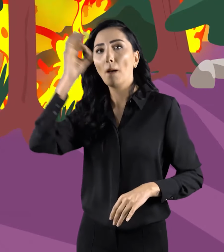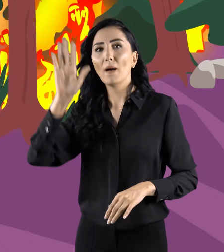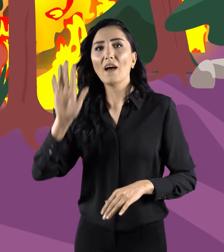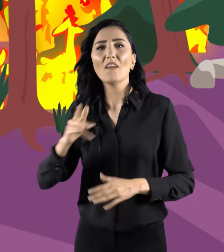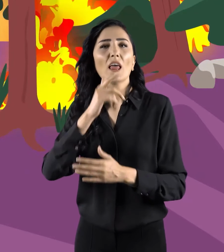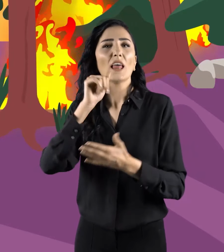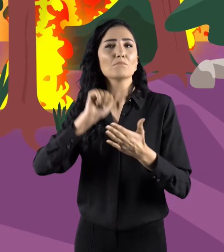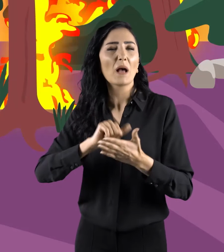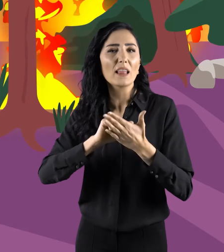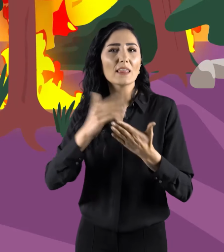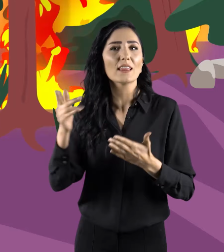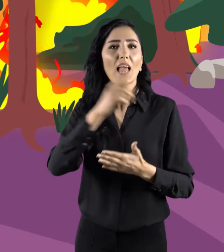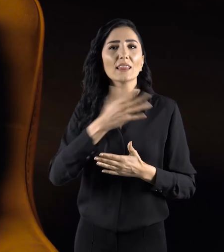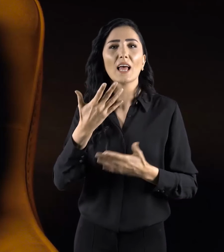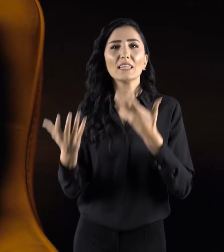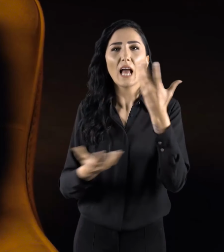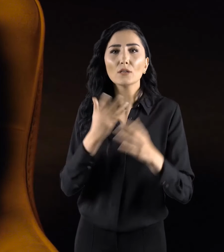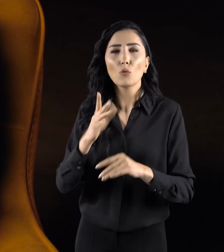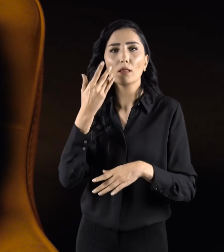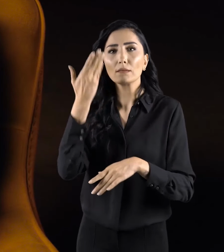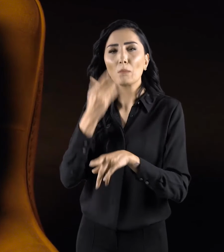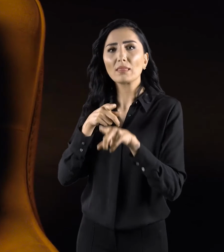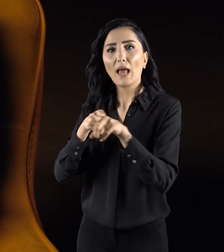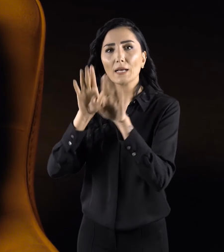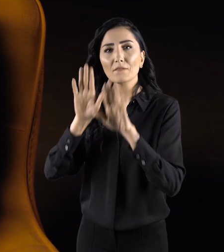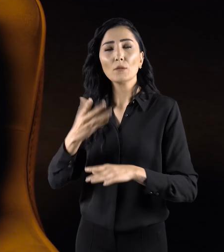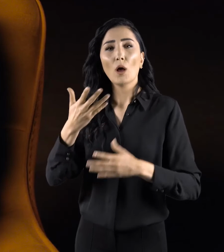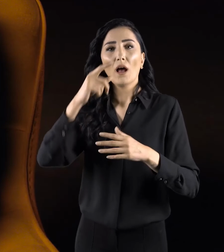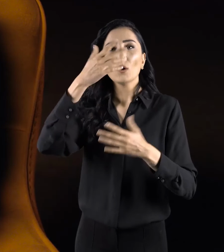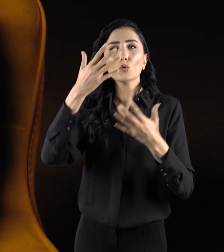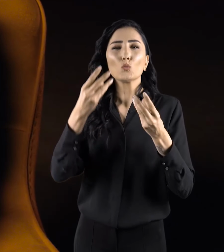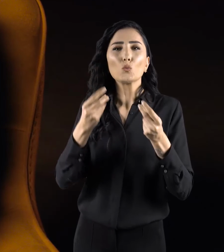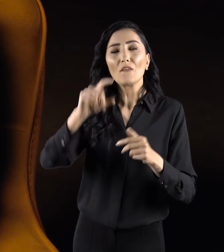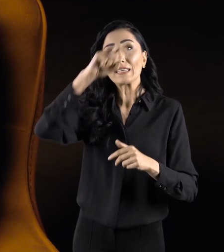yangına ilişkin tüm bilgileri takip etmek. Kuru ve sıcak havalarda olabildiğince